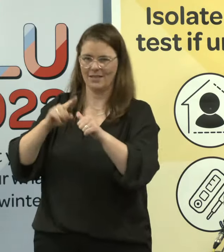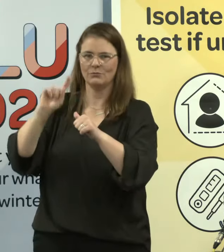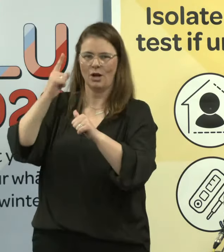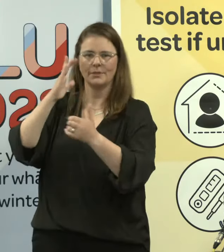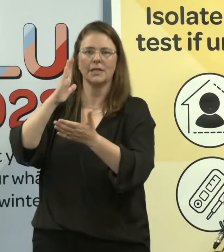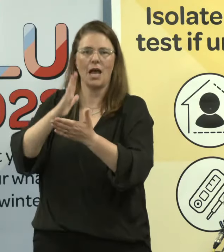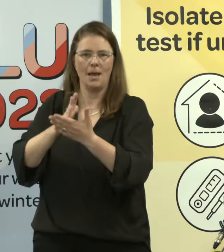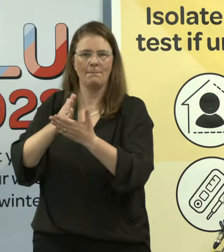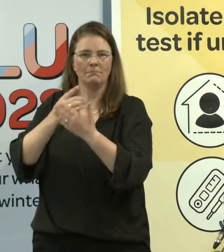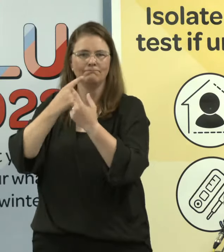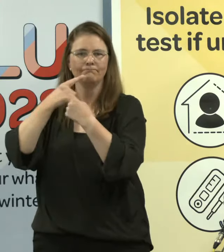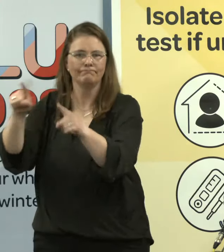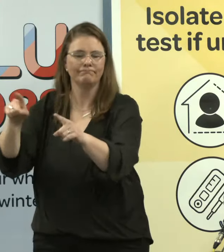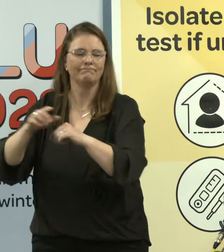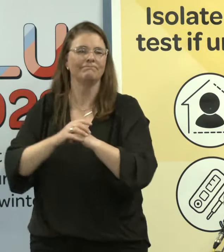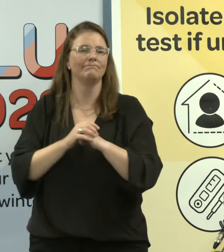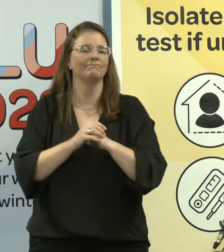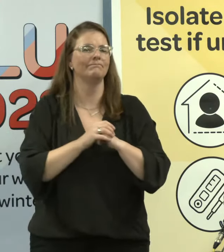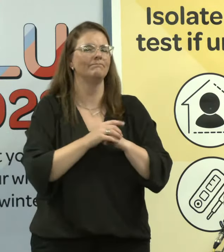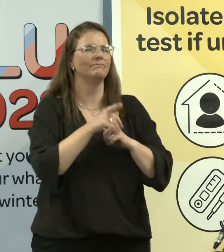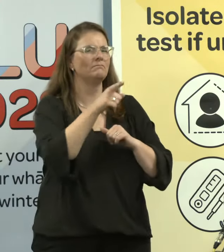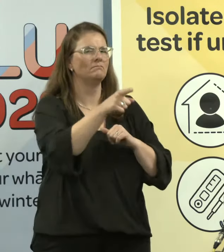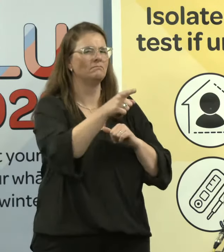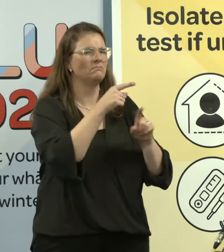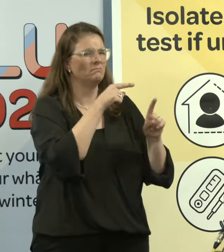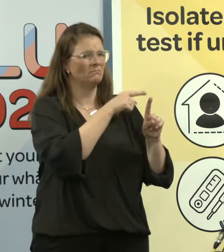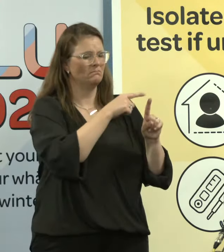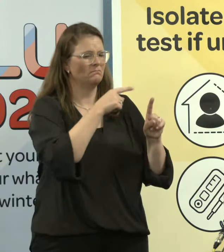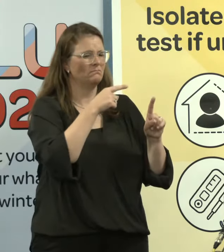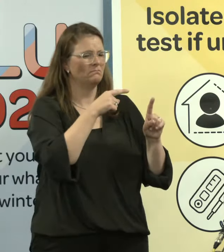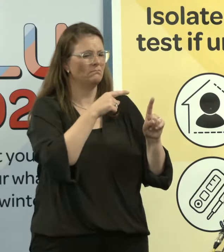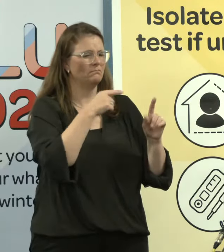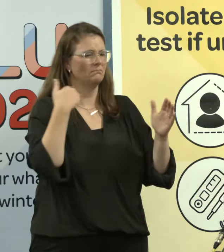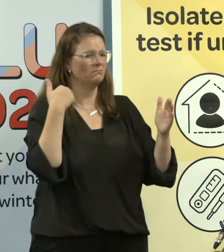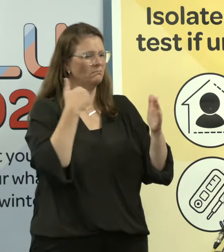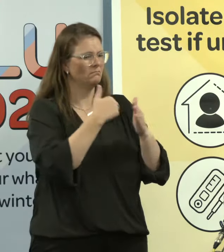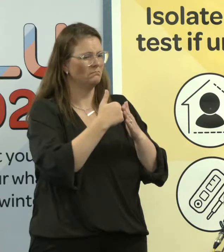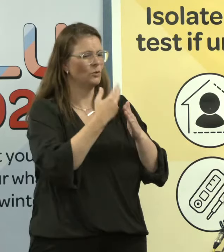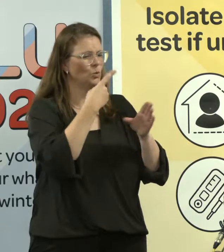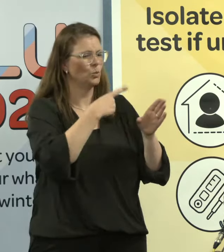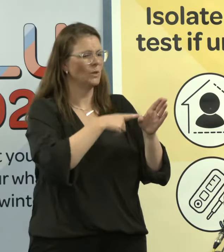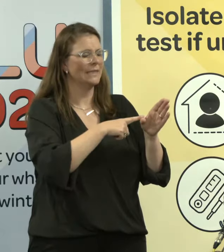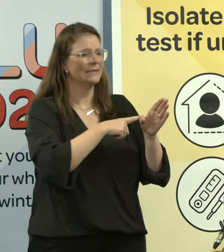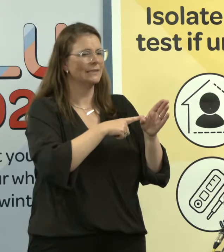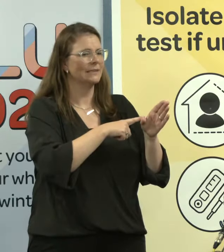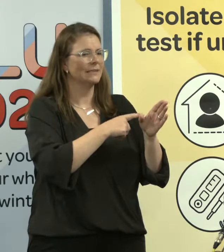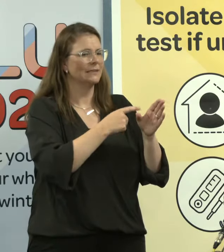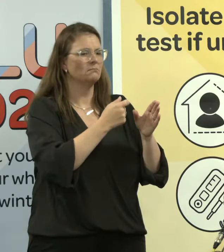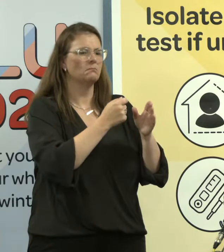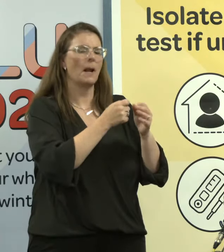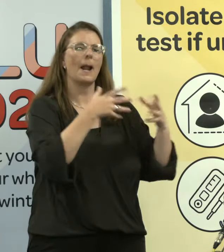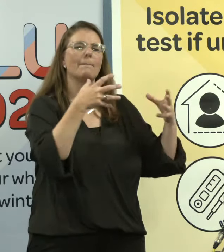taku whakaaro koinei pea tetahi